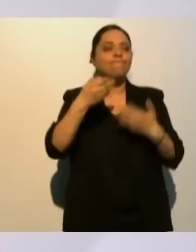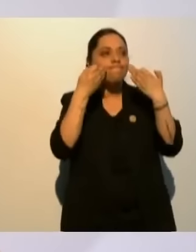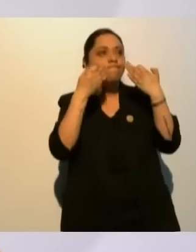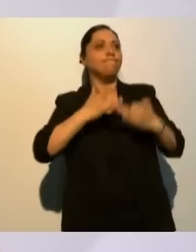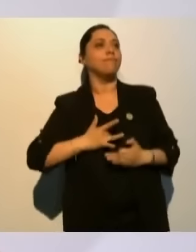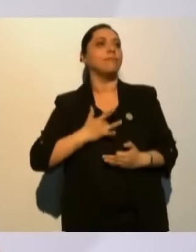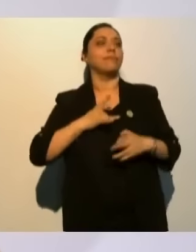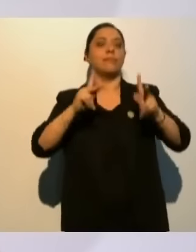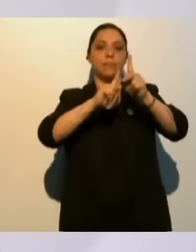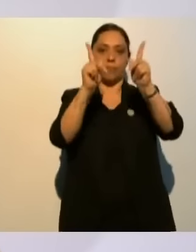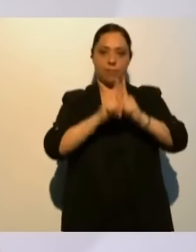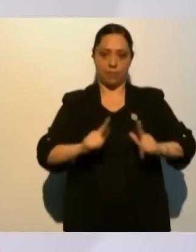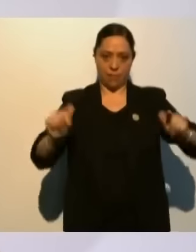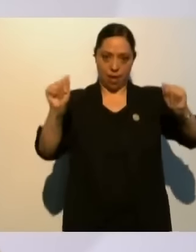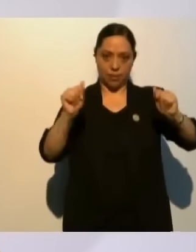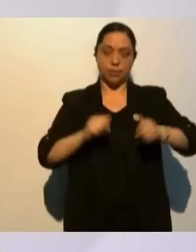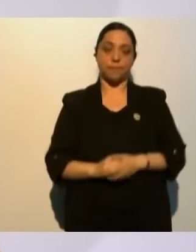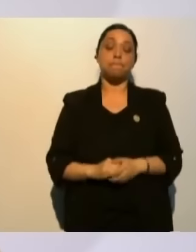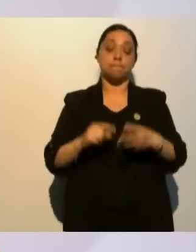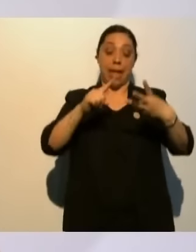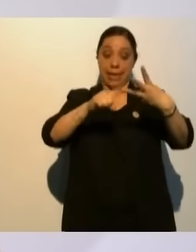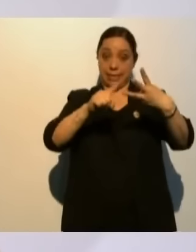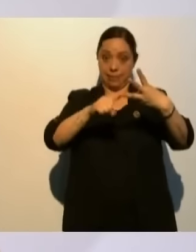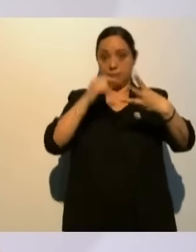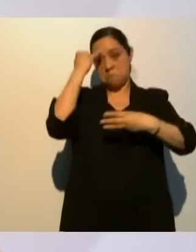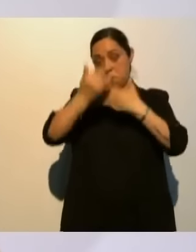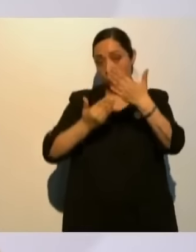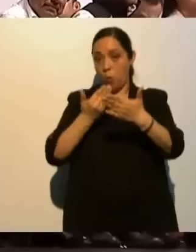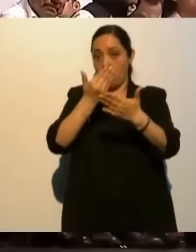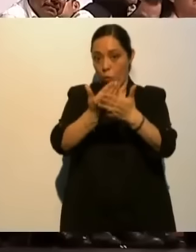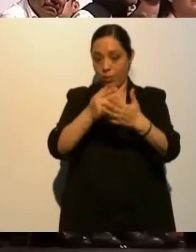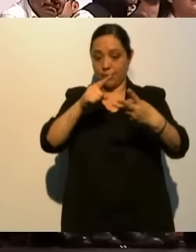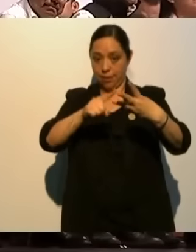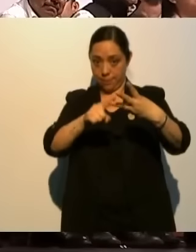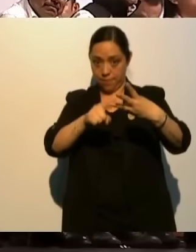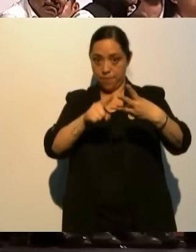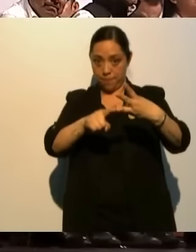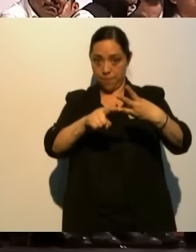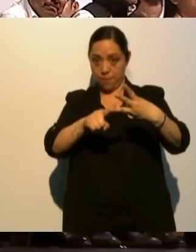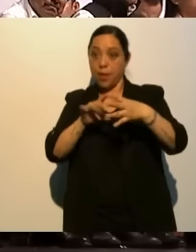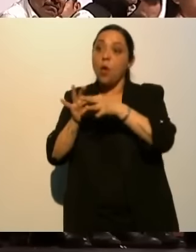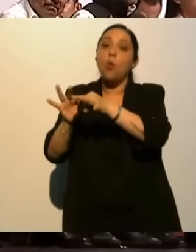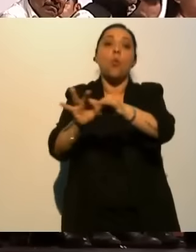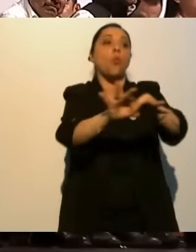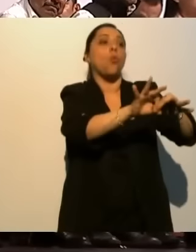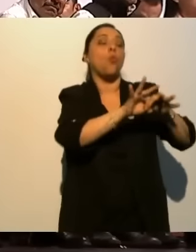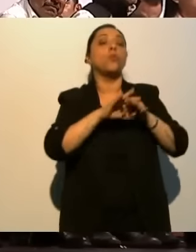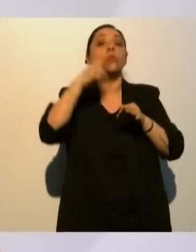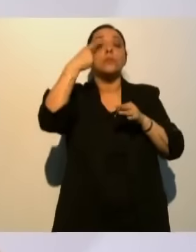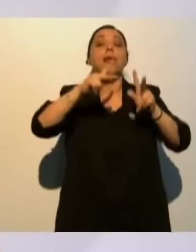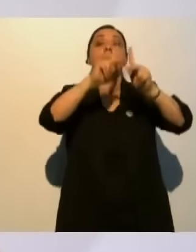propuesta que avancemos juntos en este camino de construcción de la paz a través de caminos de